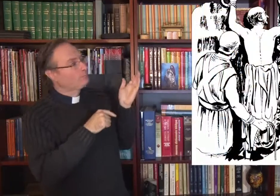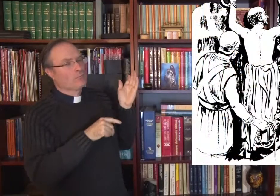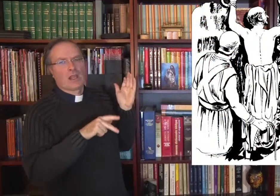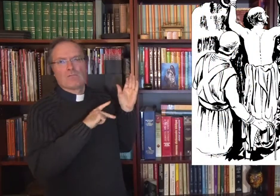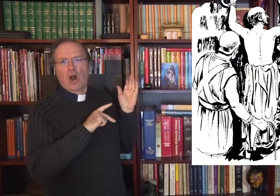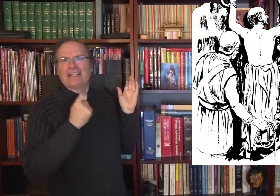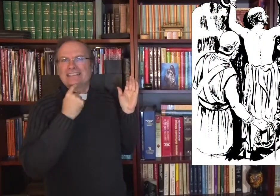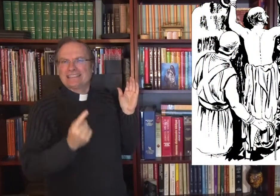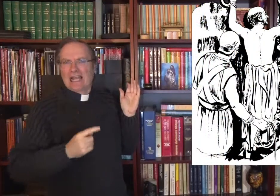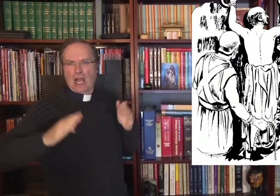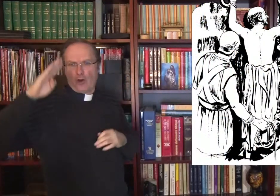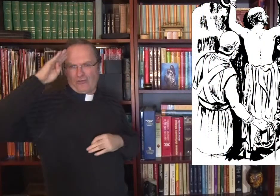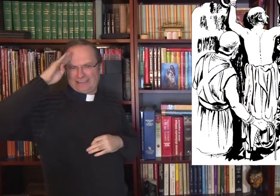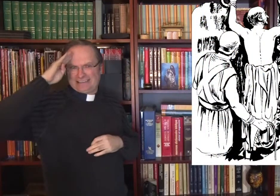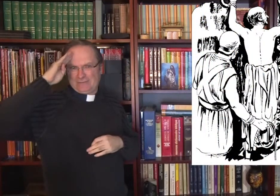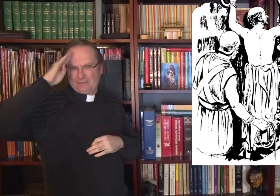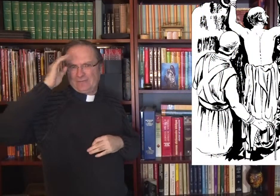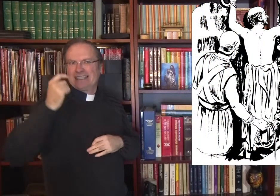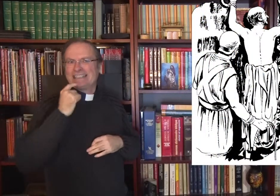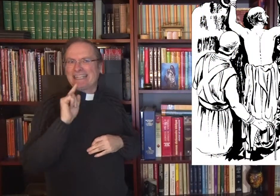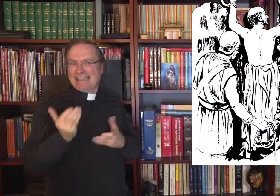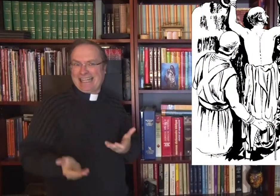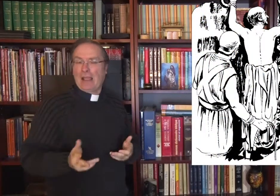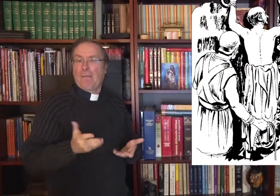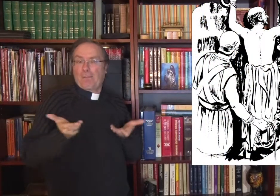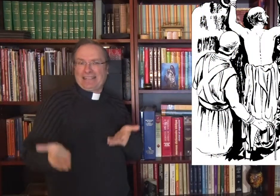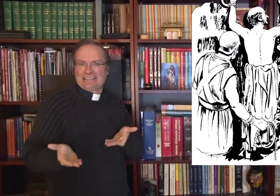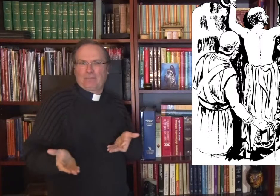Paul dit à l’officier qui était présent: